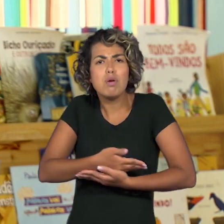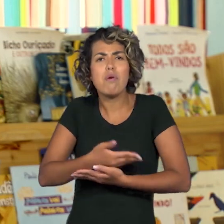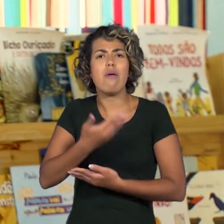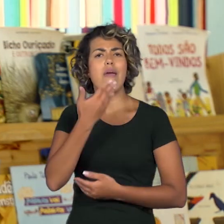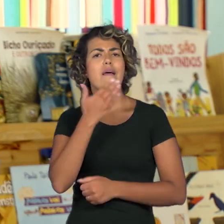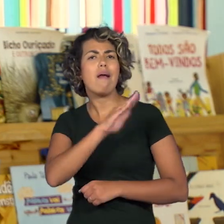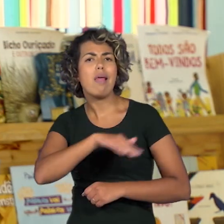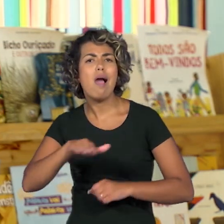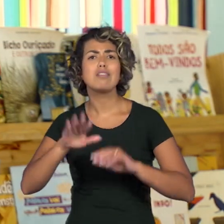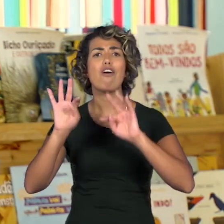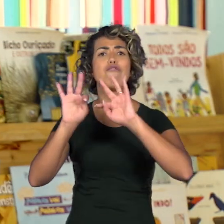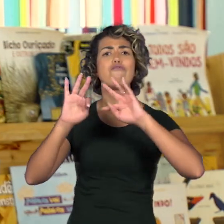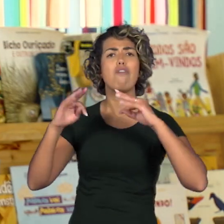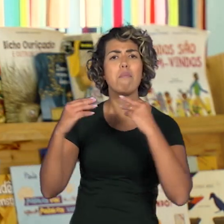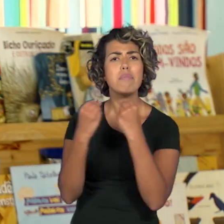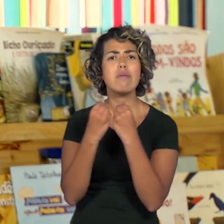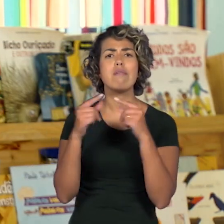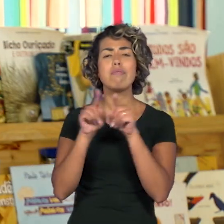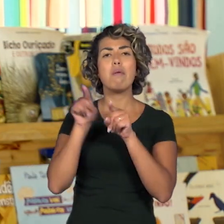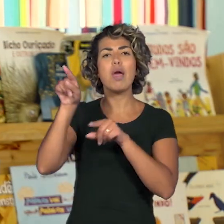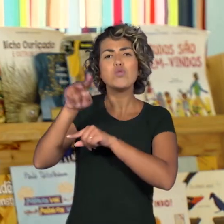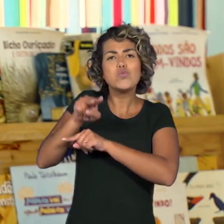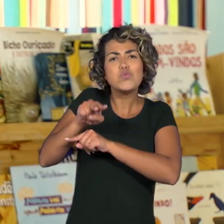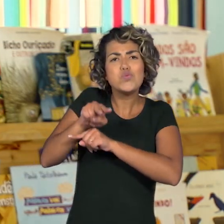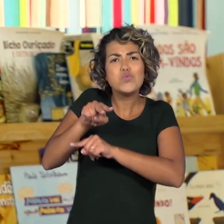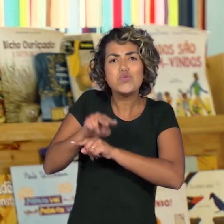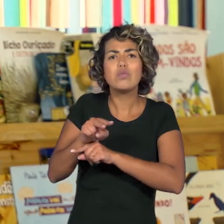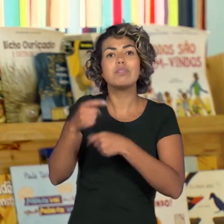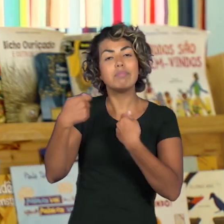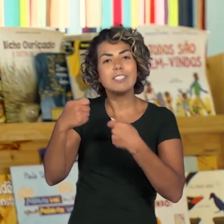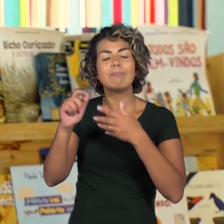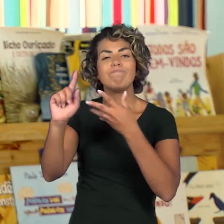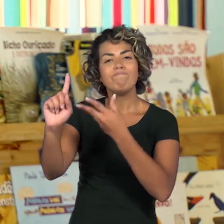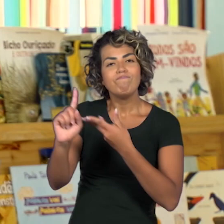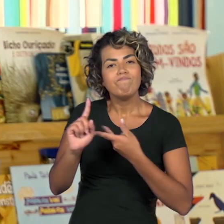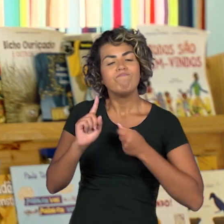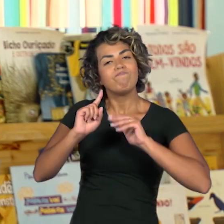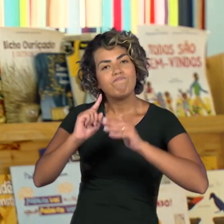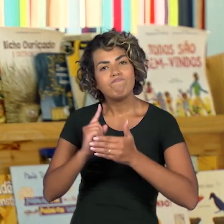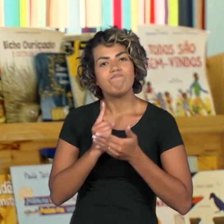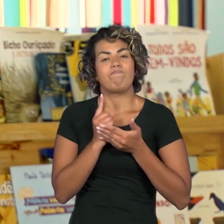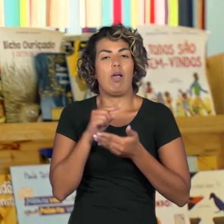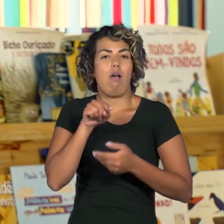PENSAR O ACOLHIMENTO DE BEBÊS, CRIANÇAS, FAMILIARES, RESPONSÁVEIS